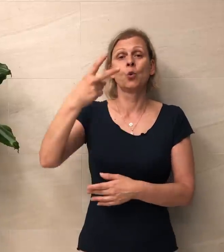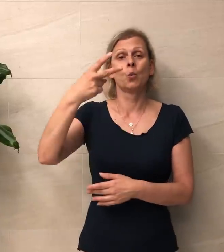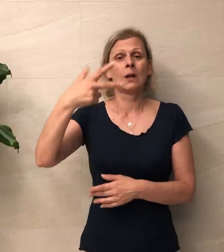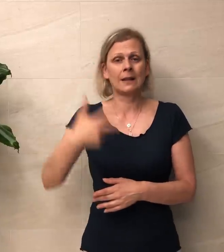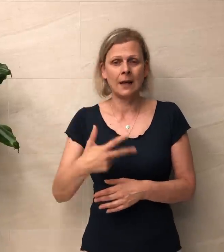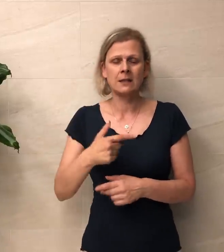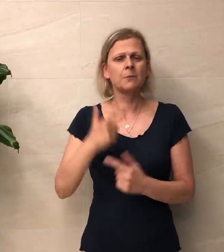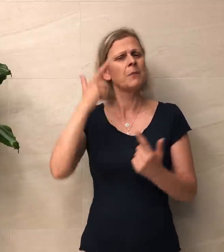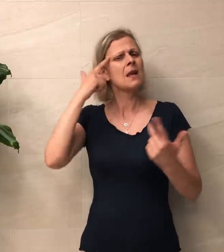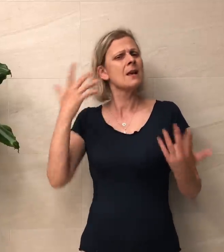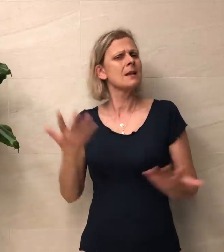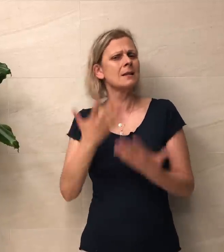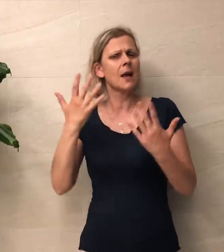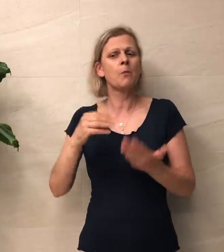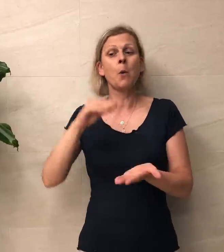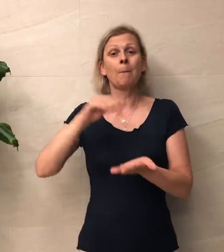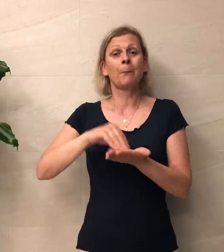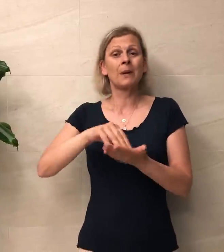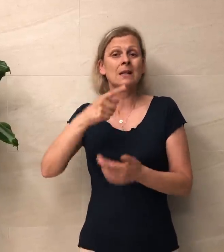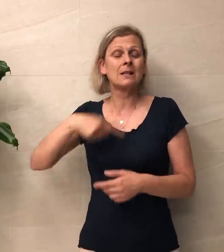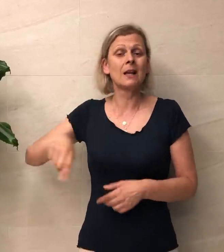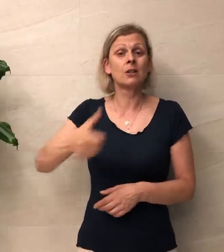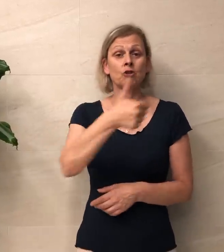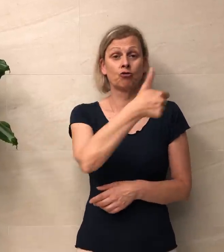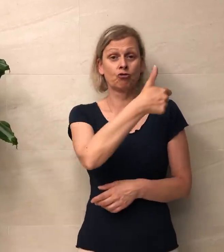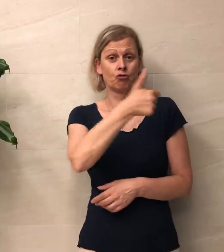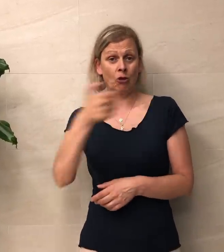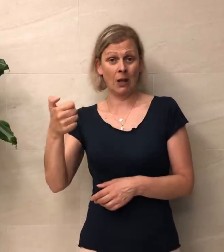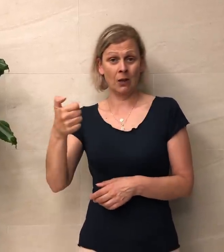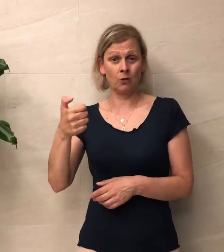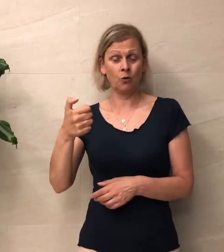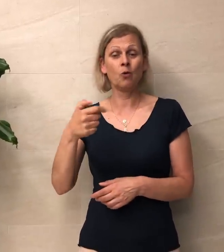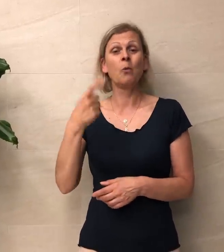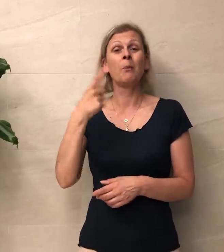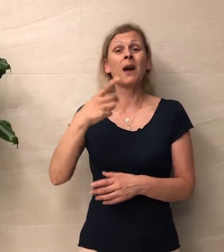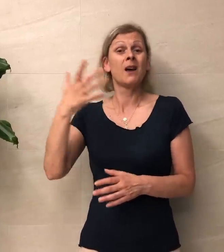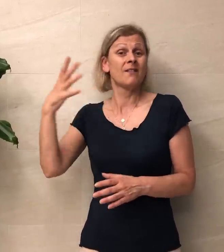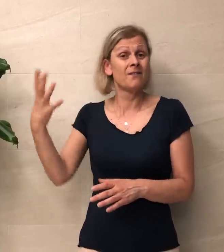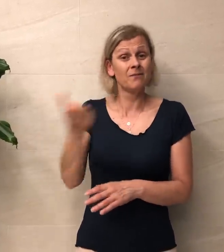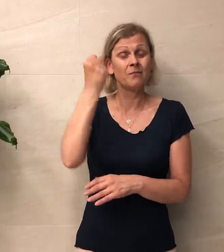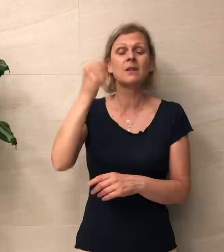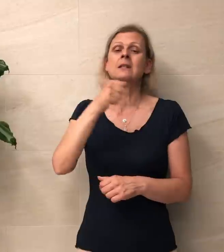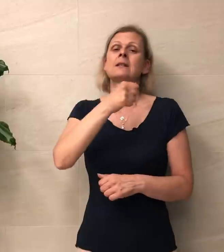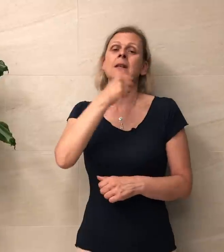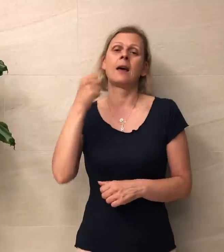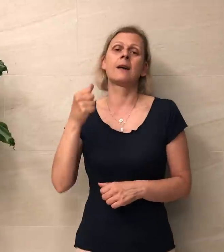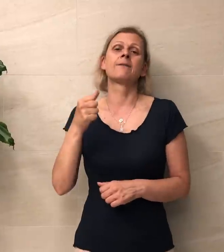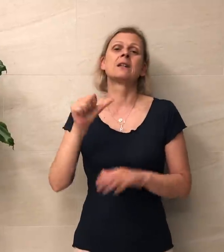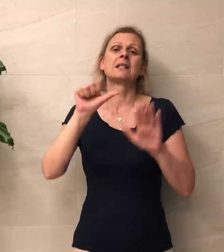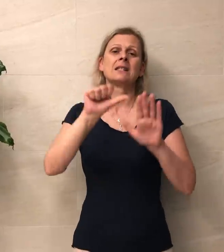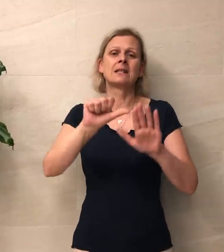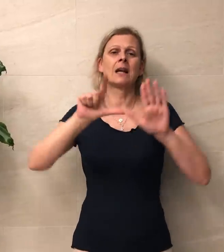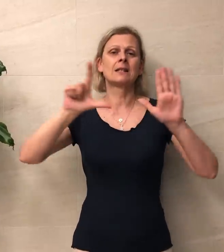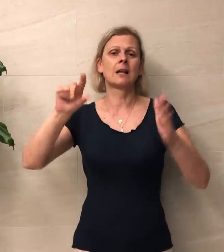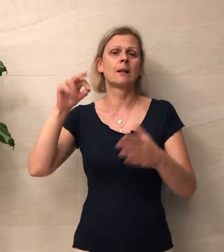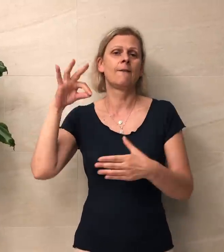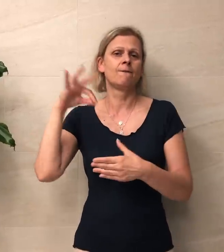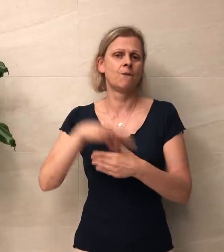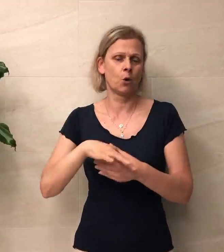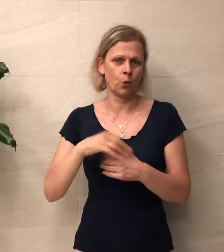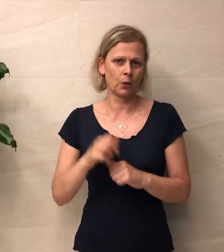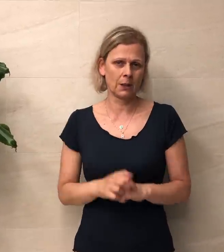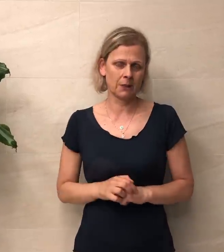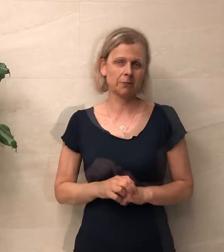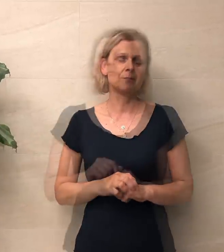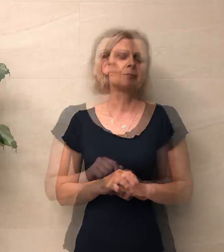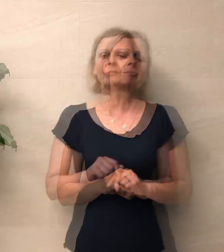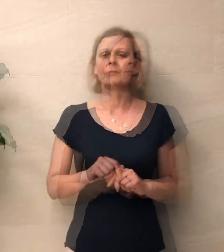2/3 dei voti; per fare un esempio concreto, se gli aventi diritto al voto fossero cento, per l’approvazione delle modifiche occorrerebbe raggiungere 67 voti.